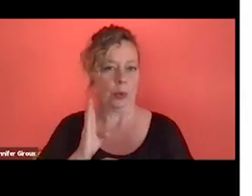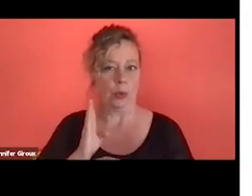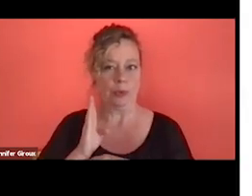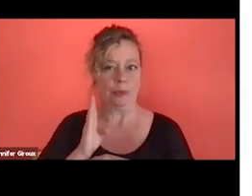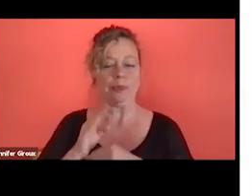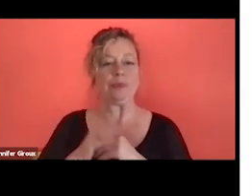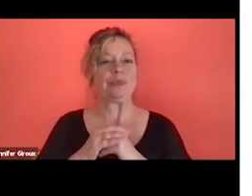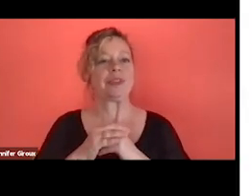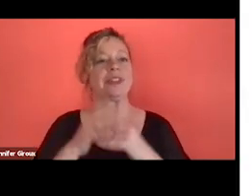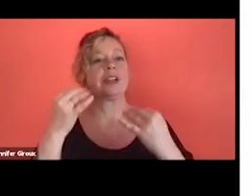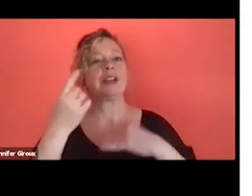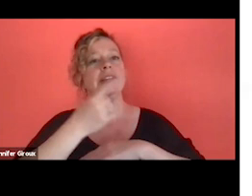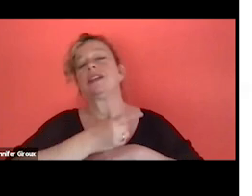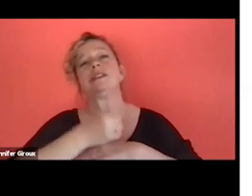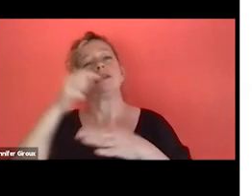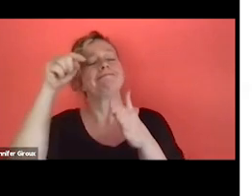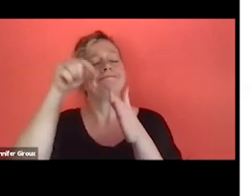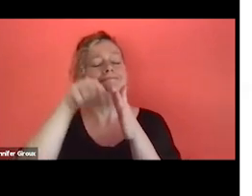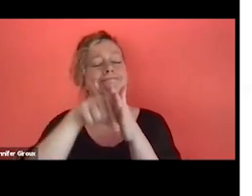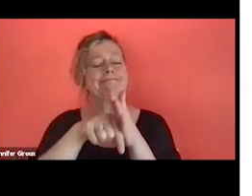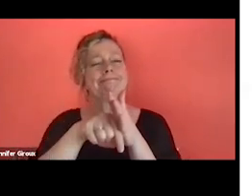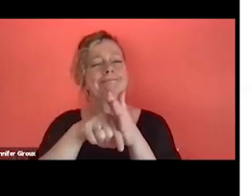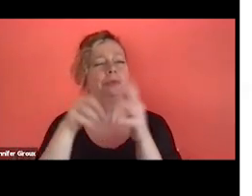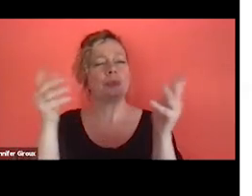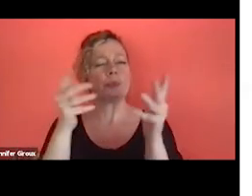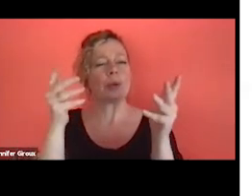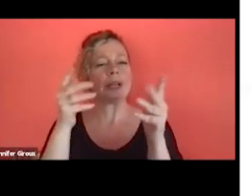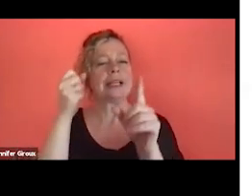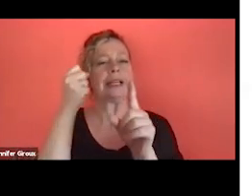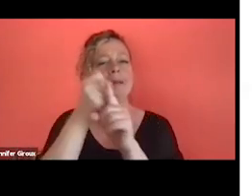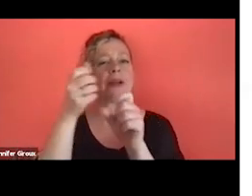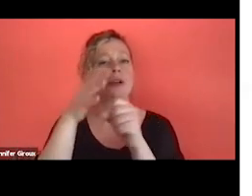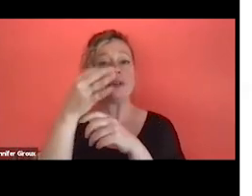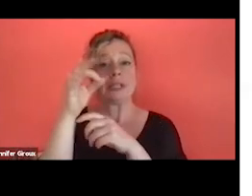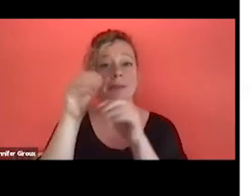Así que hoy, vamos a profundizar en el impacto de la pandemia de COVID-19 en las necesidades